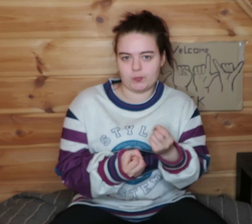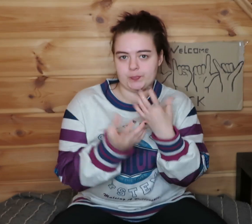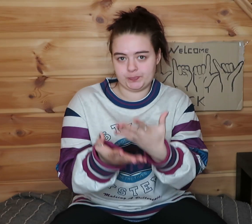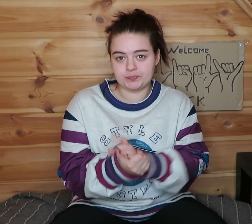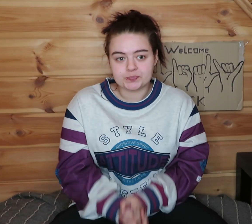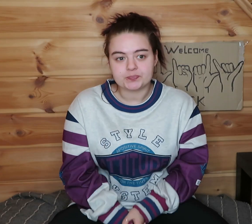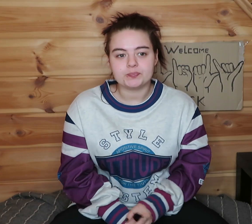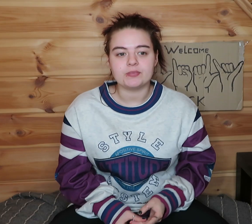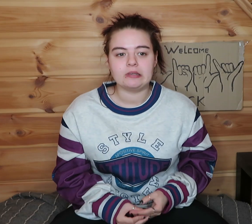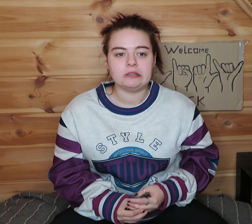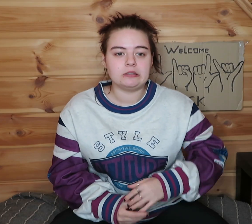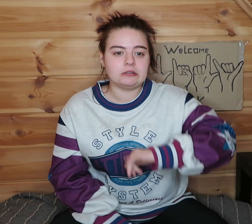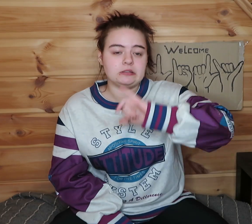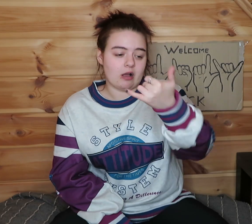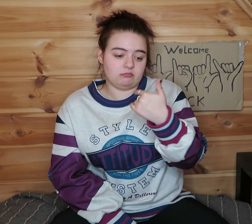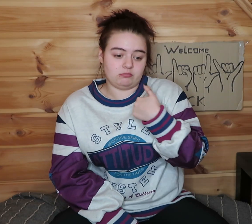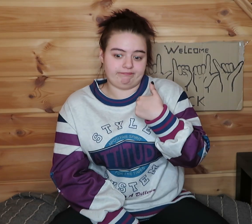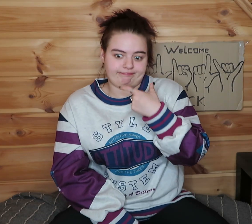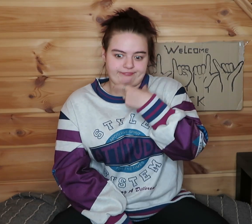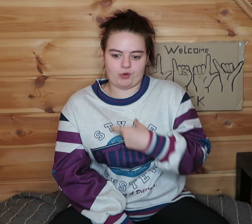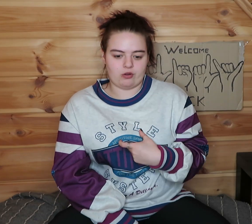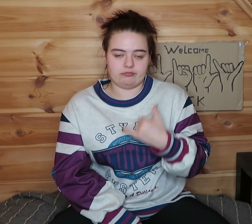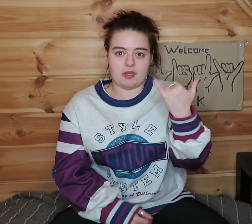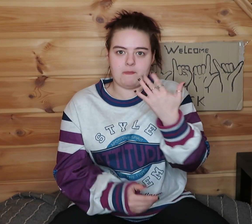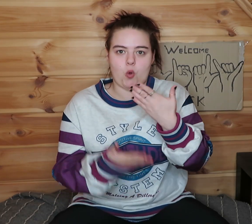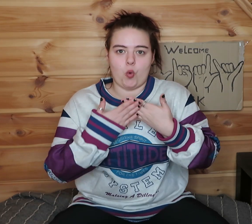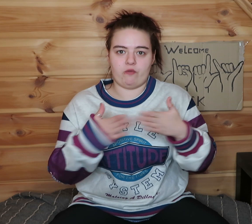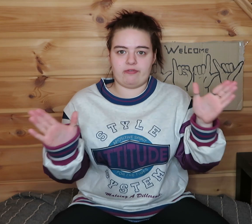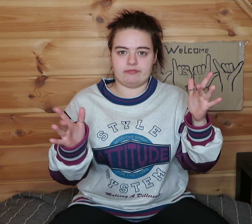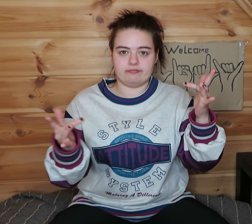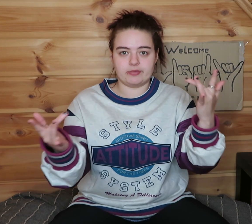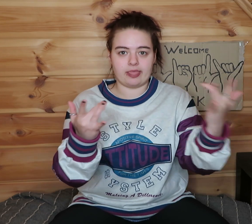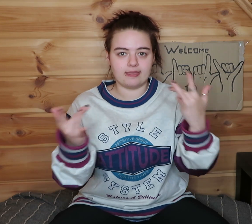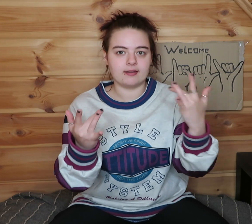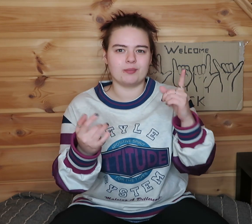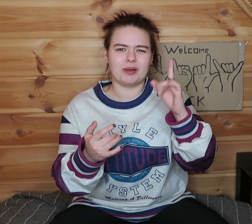Ja....ich persönlich bin offen für Kritik.